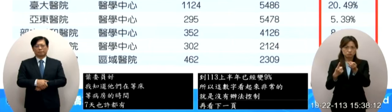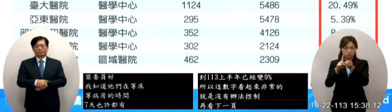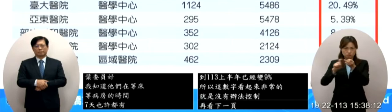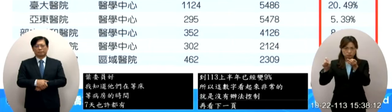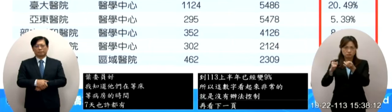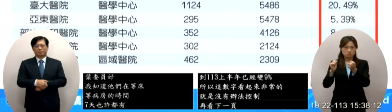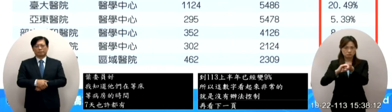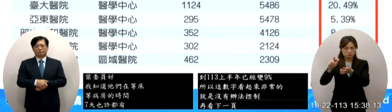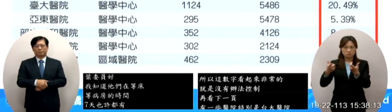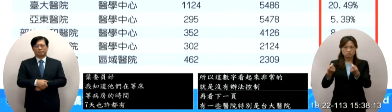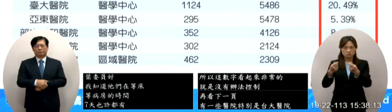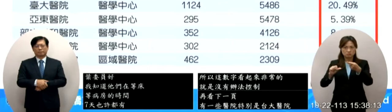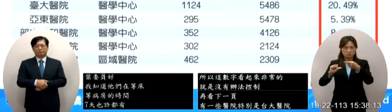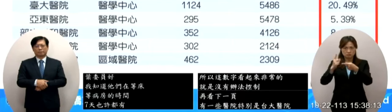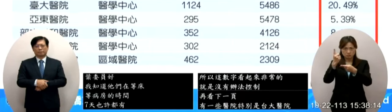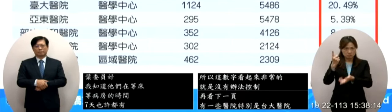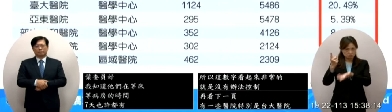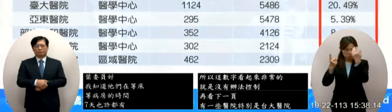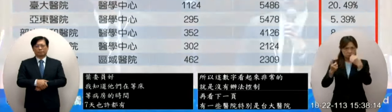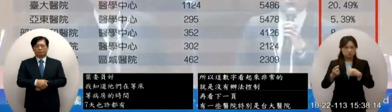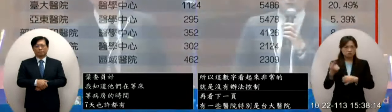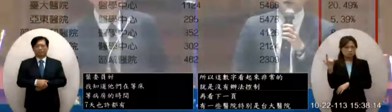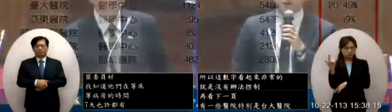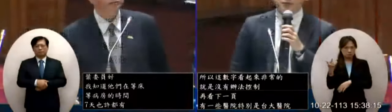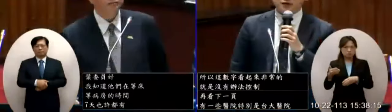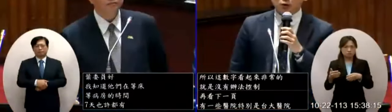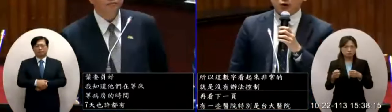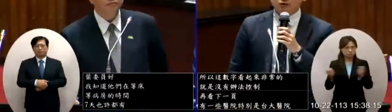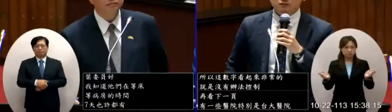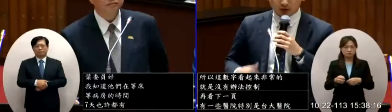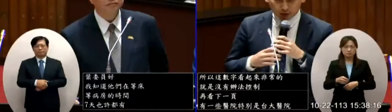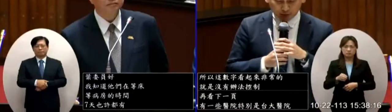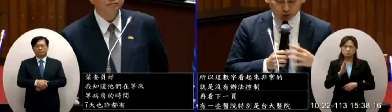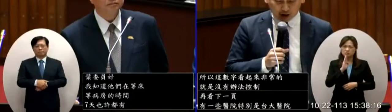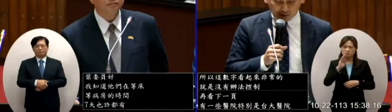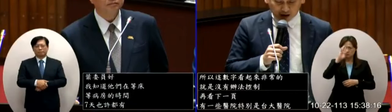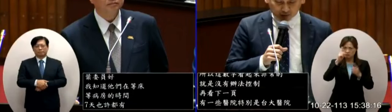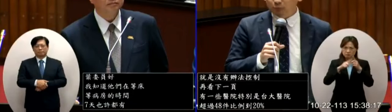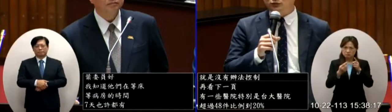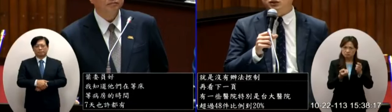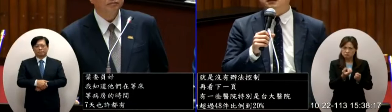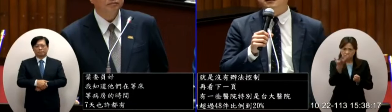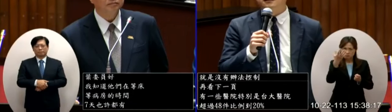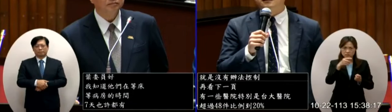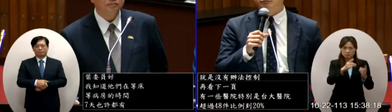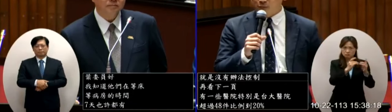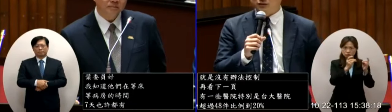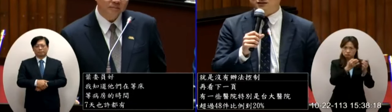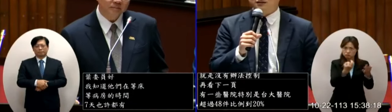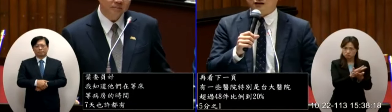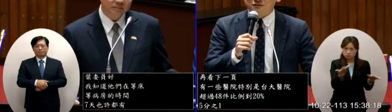這個狀況這麼嚴重 那難道是因為病人變多 沒有病床嗎 並不是